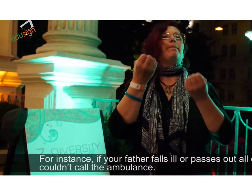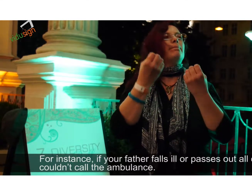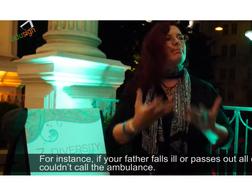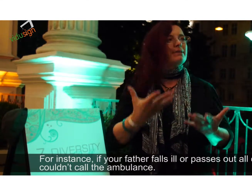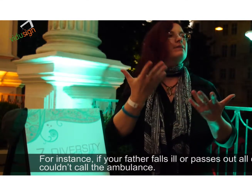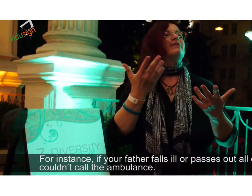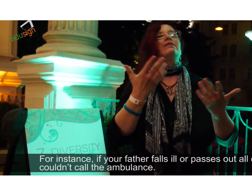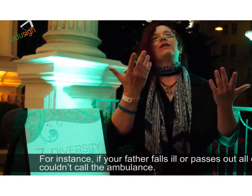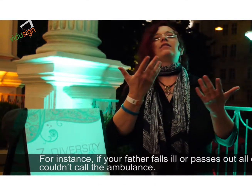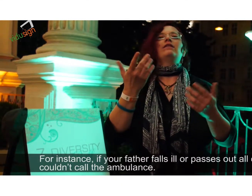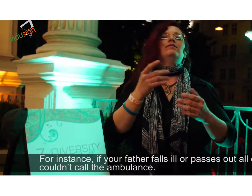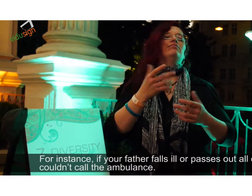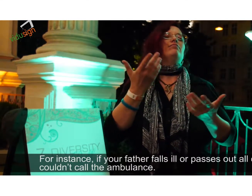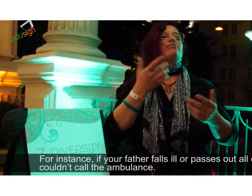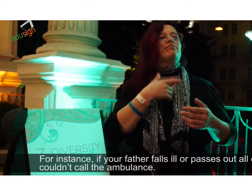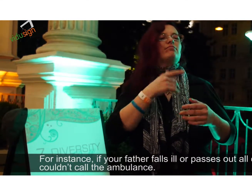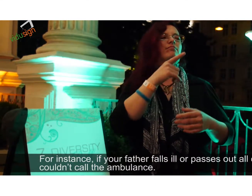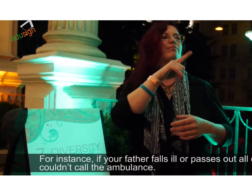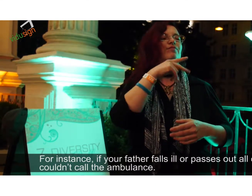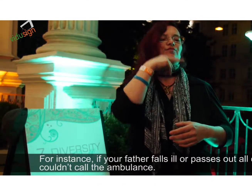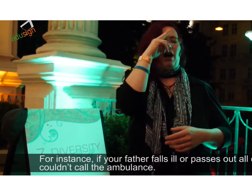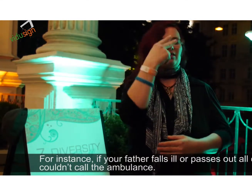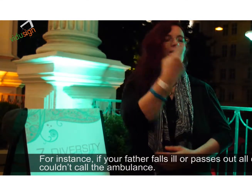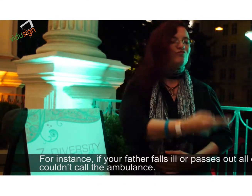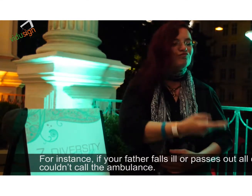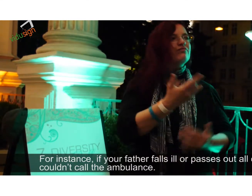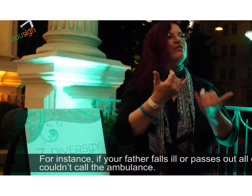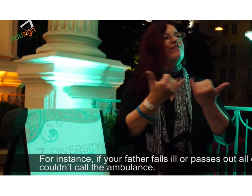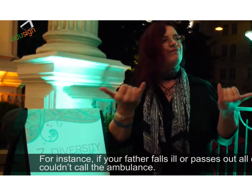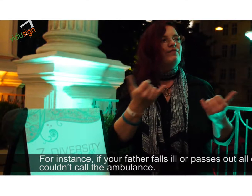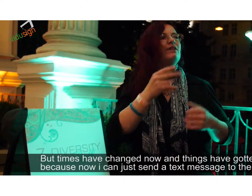Per exemple, si el teu pare es posava malalt o li passava alguna cosa de manera sobtada, no podies trucar una ambulància.